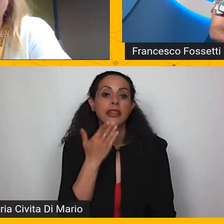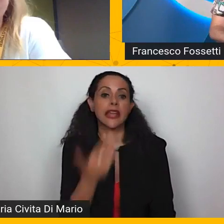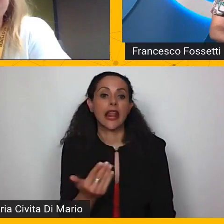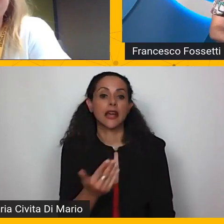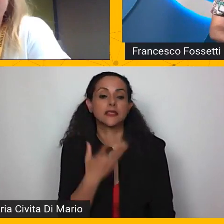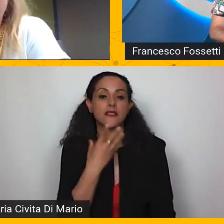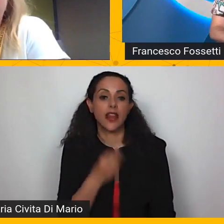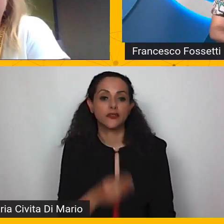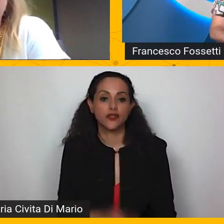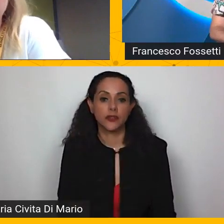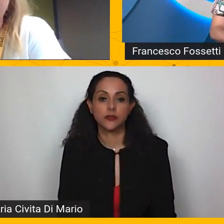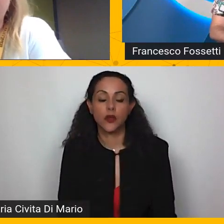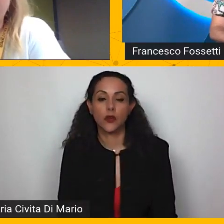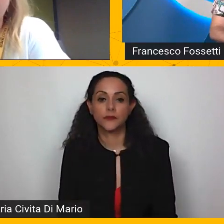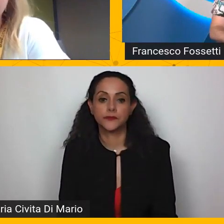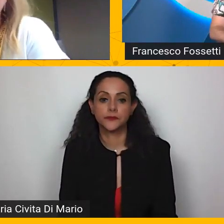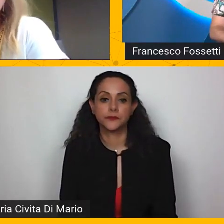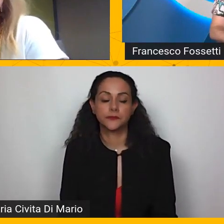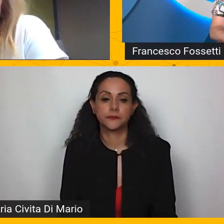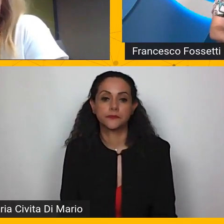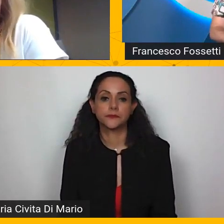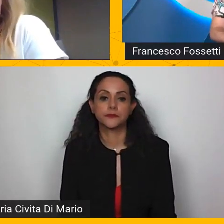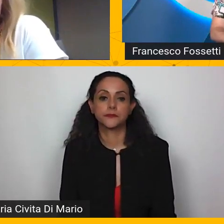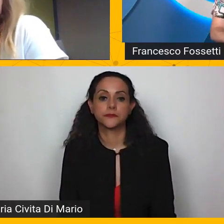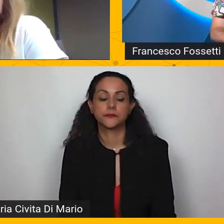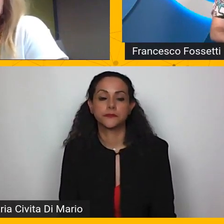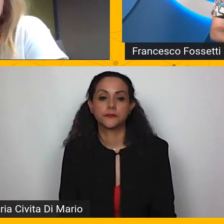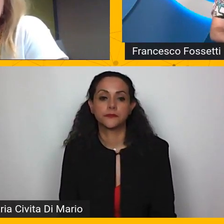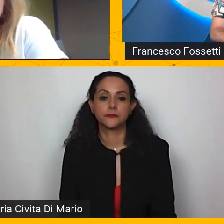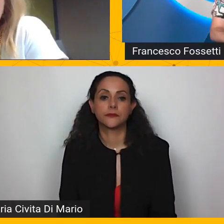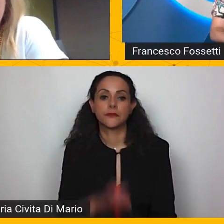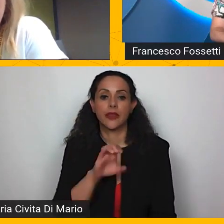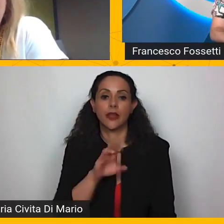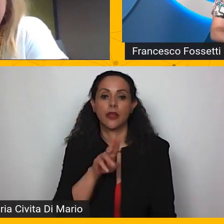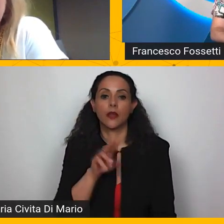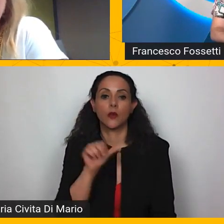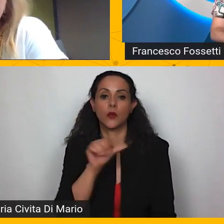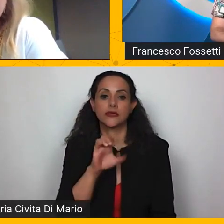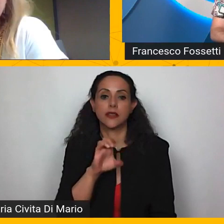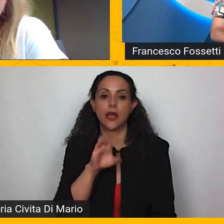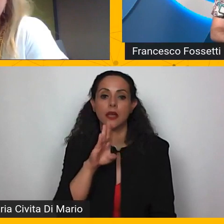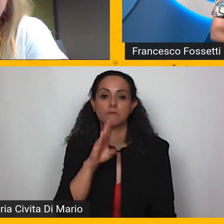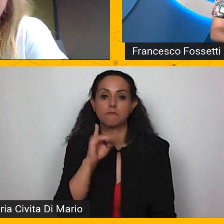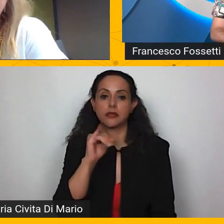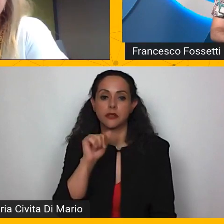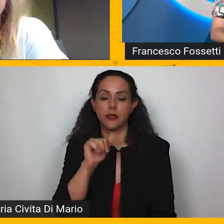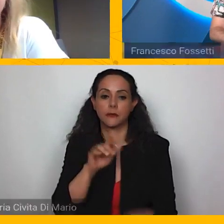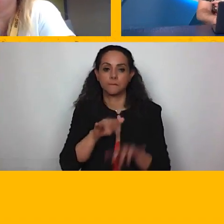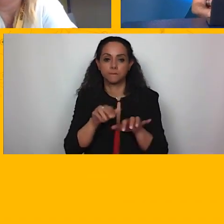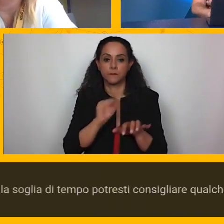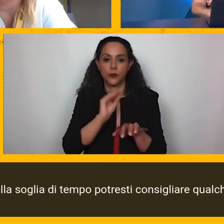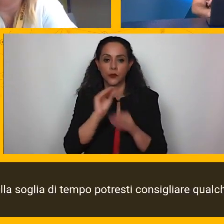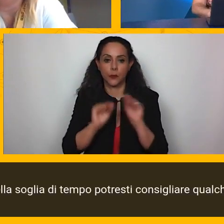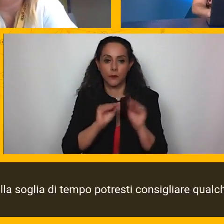Francesco ehm a questo proposito Eusebia ehm porta